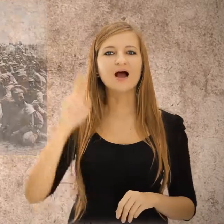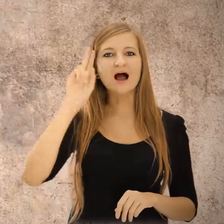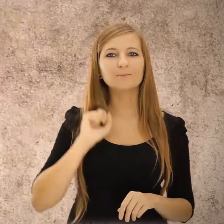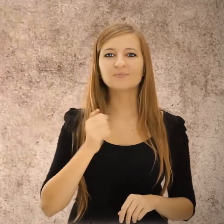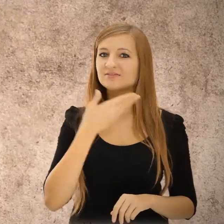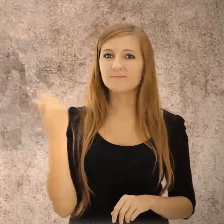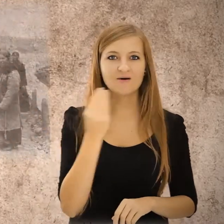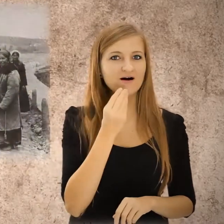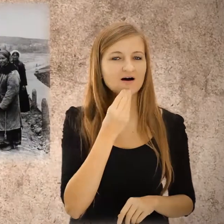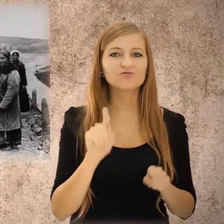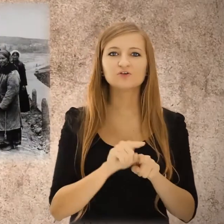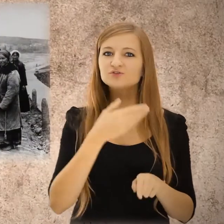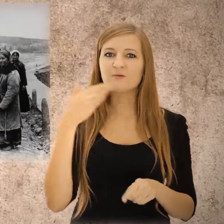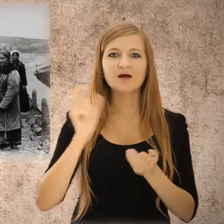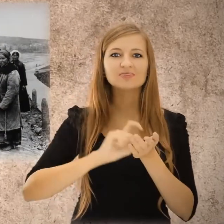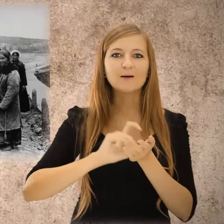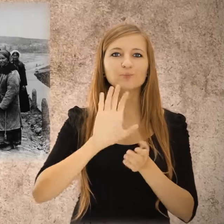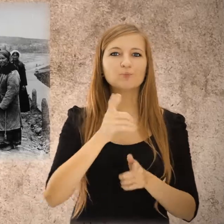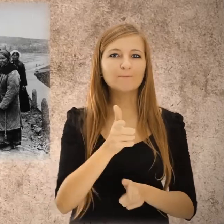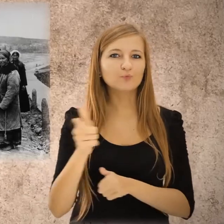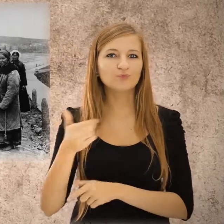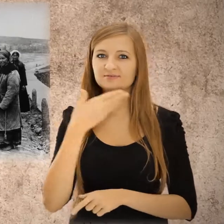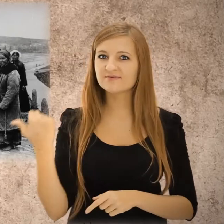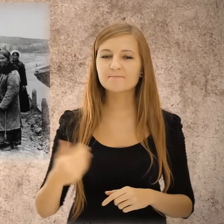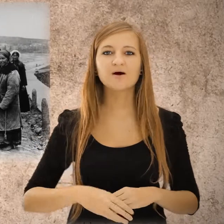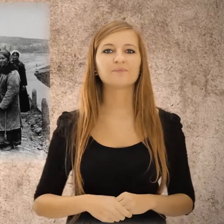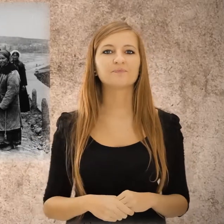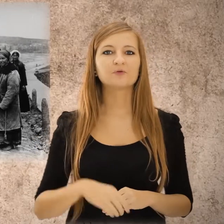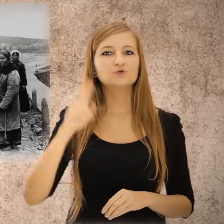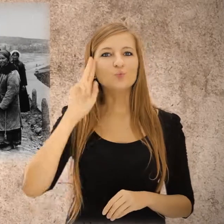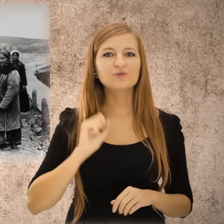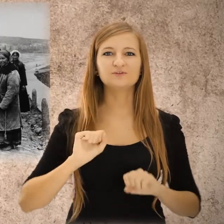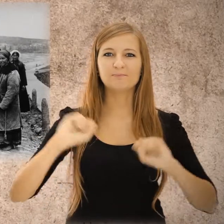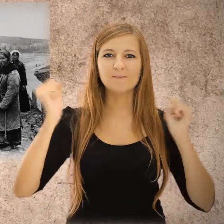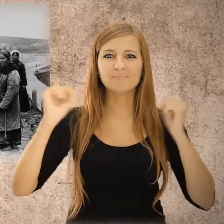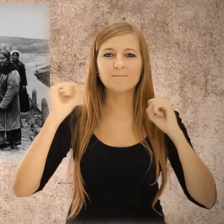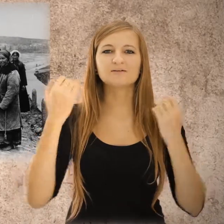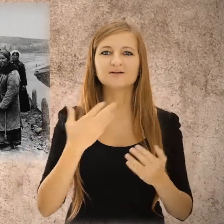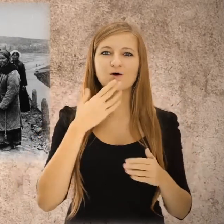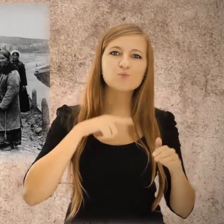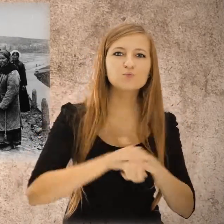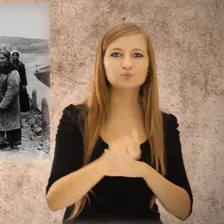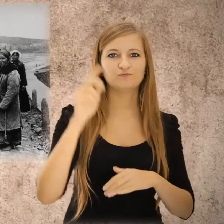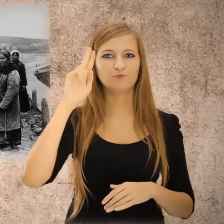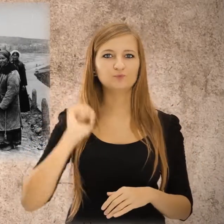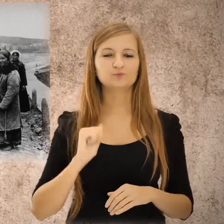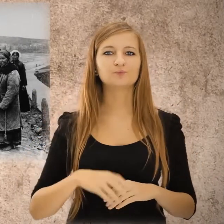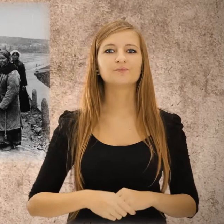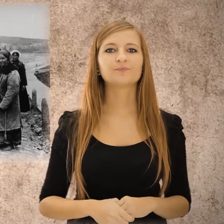Armia nie miała żywności i amunicji. Żołnierze buntowali się, dezerterowali.